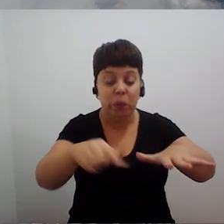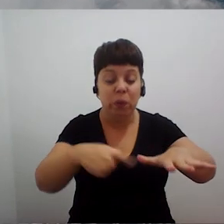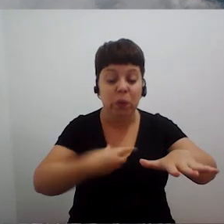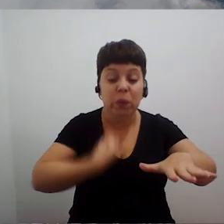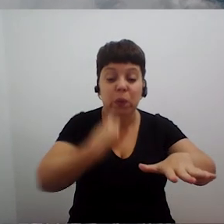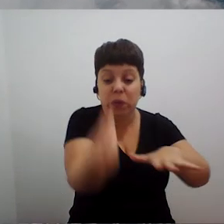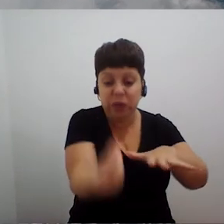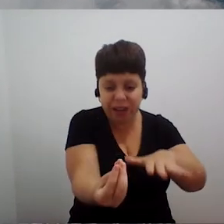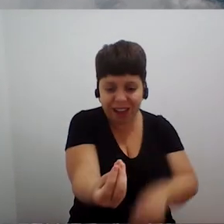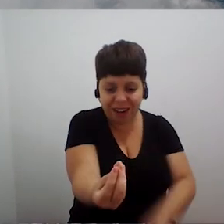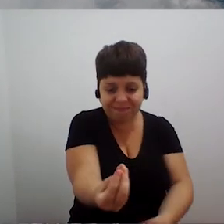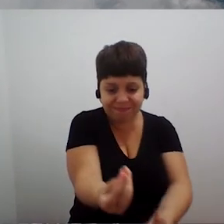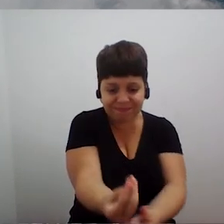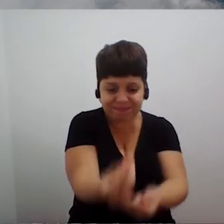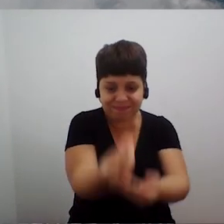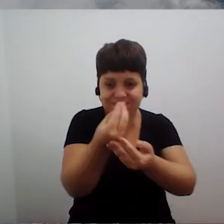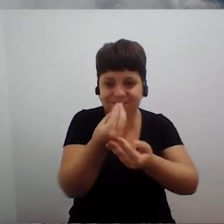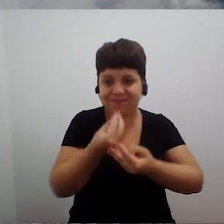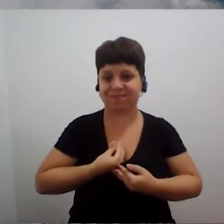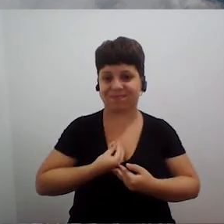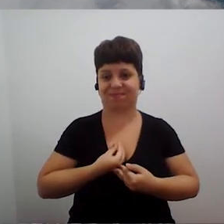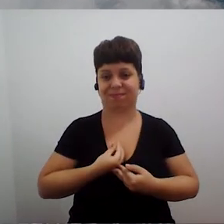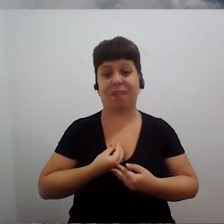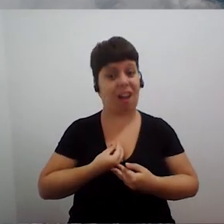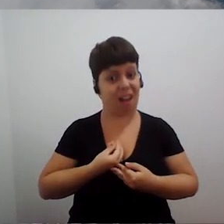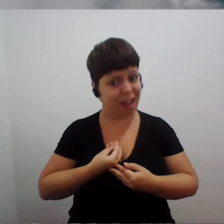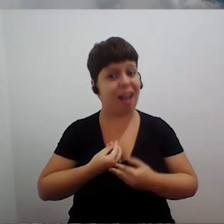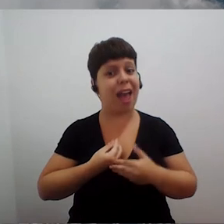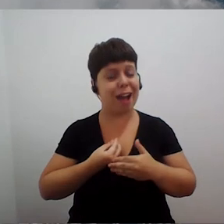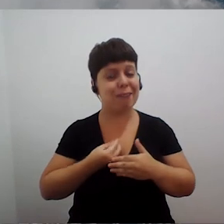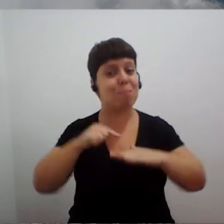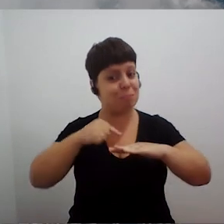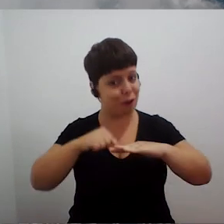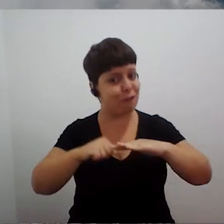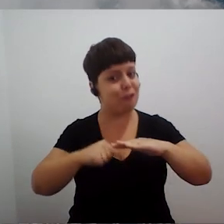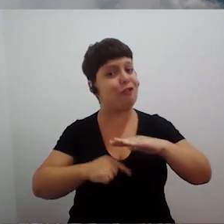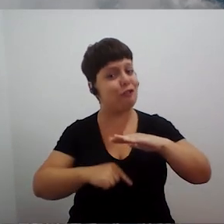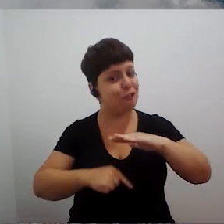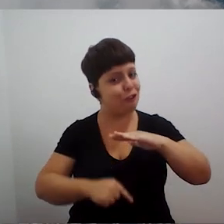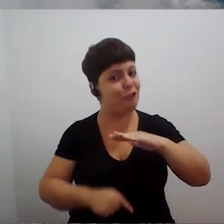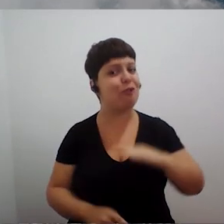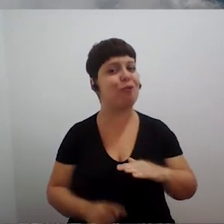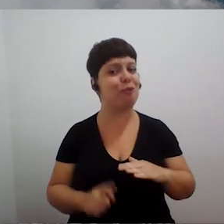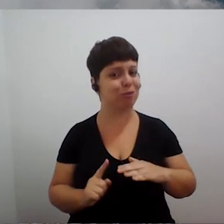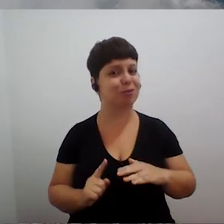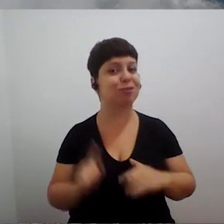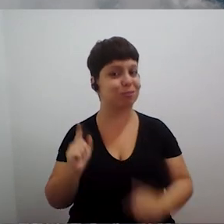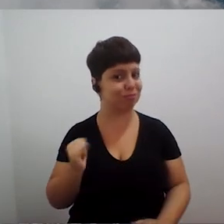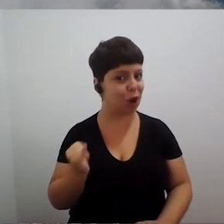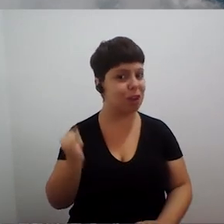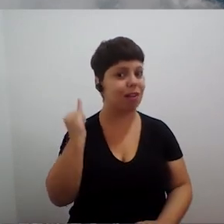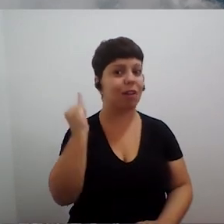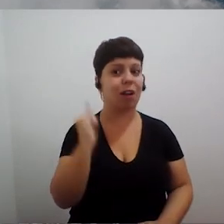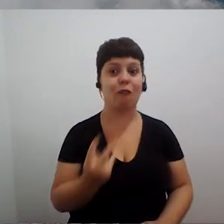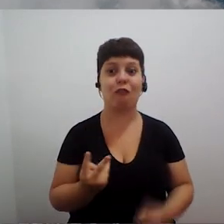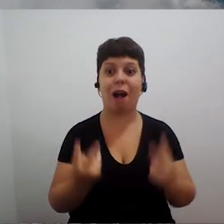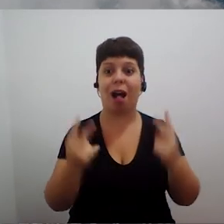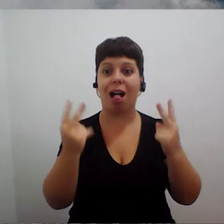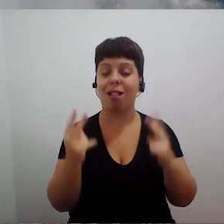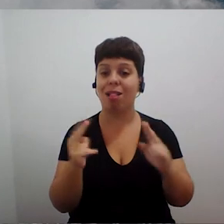nos propõe nos oferecem o significado profundo dos oceanos seu valor sua importância para a